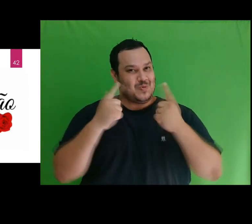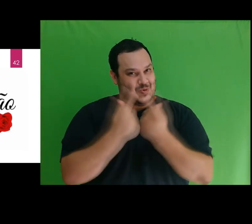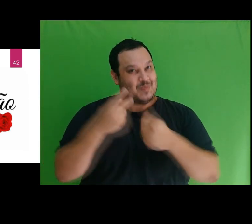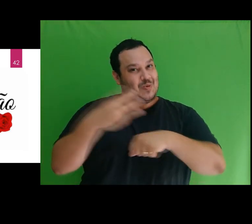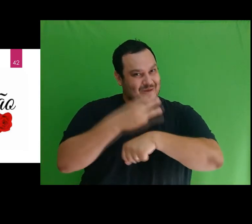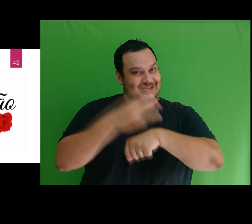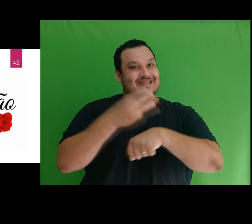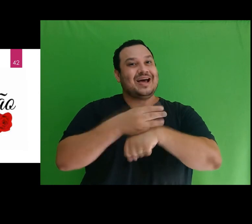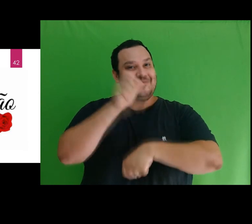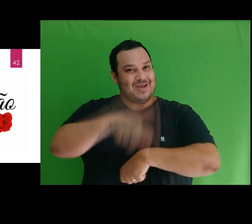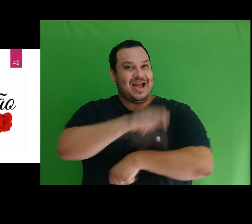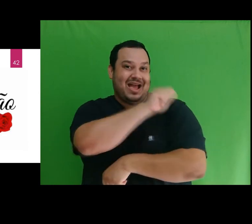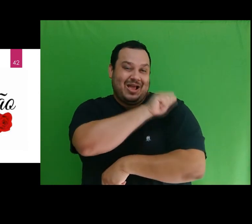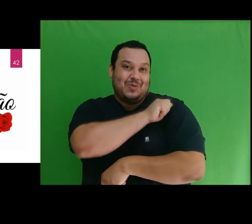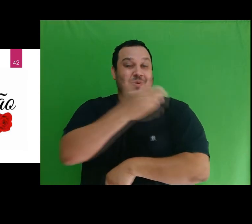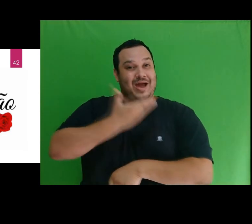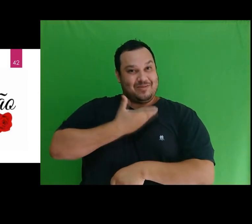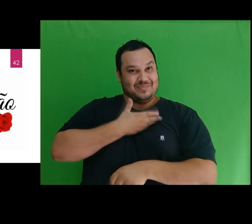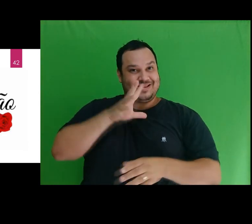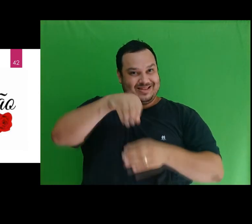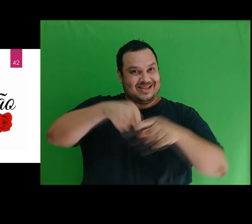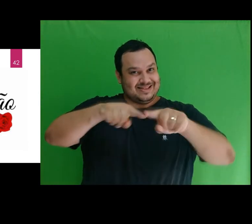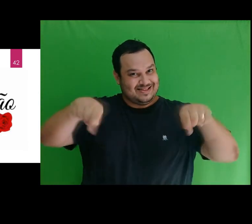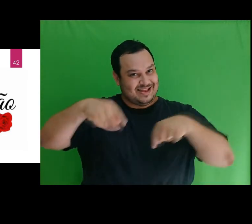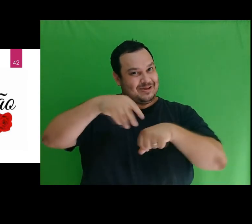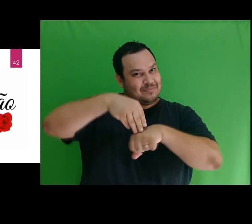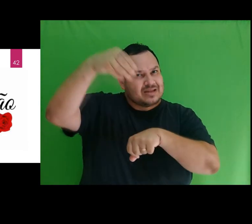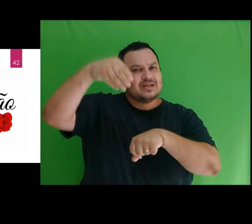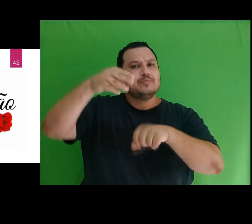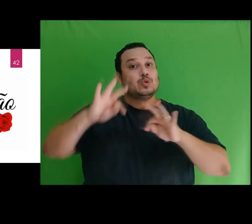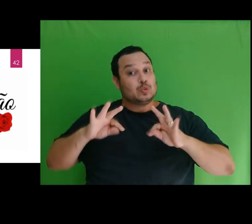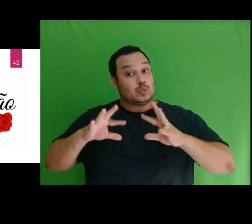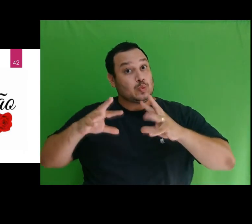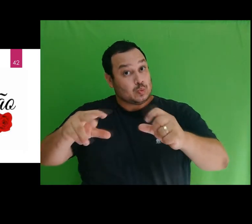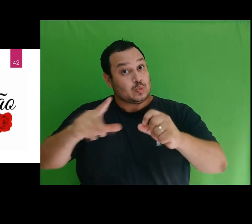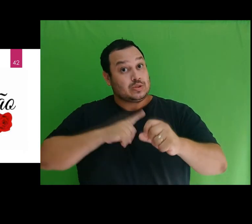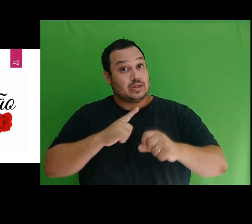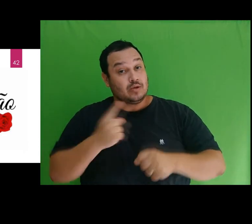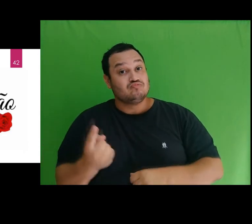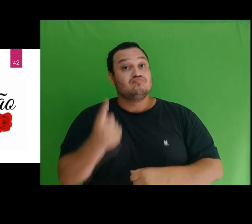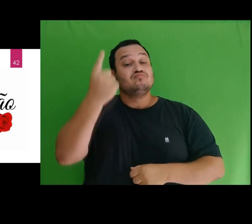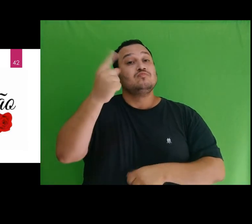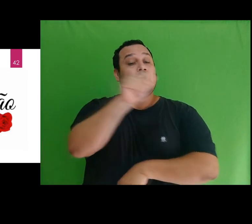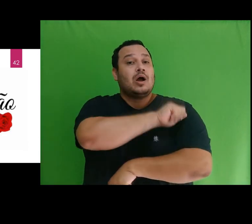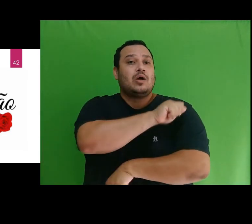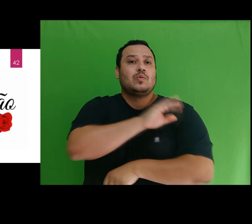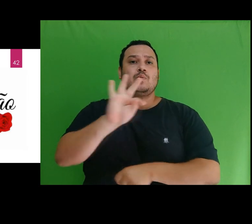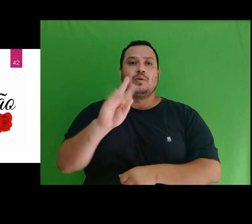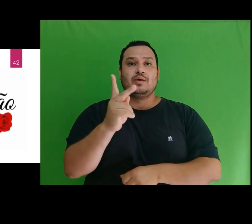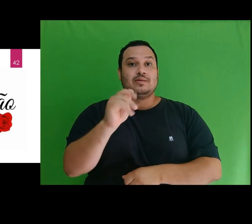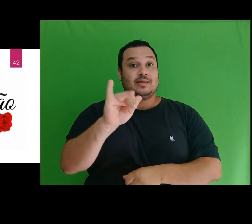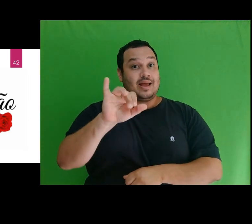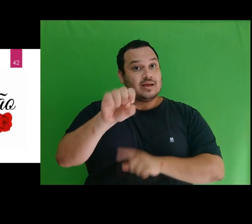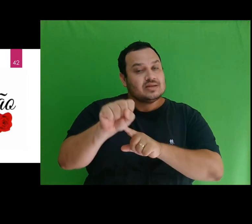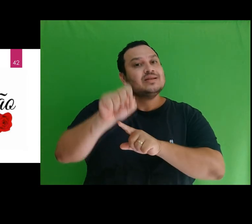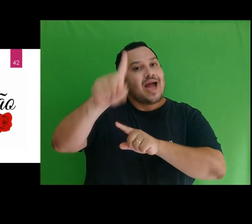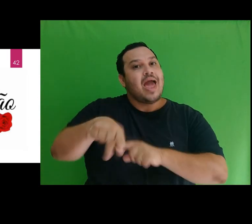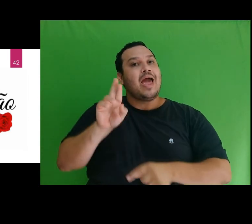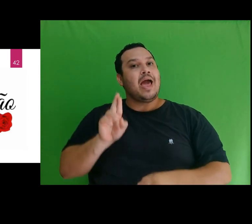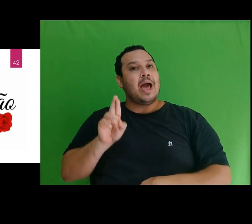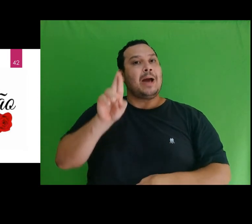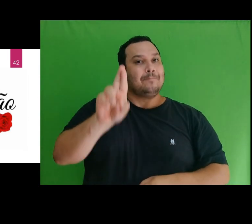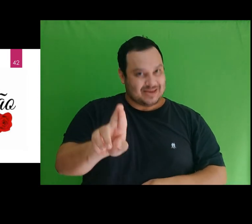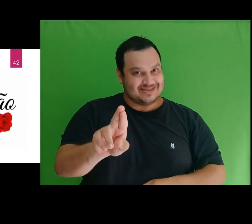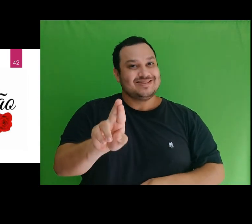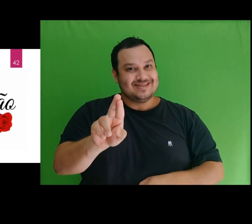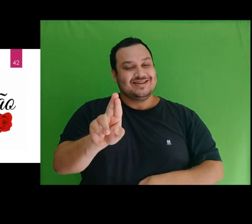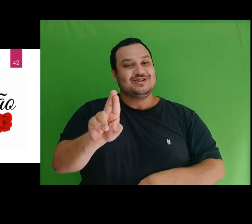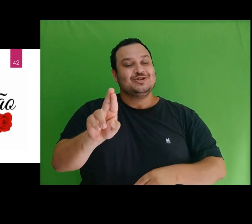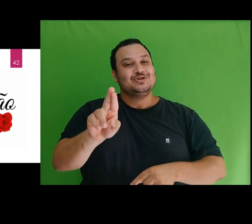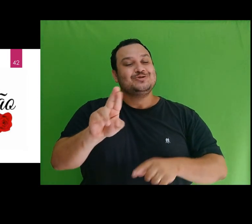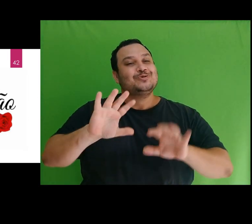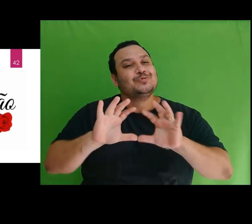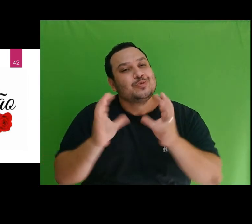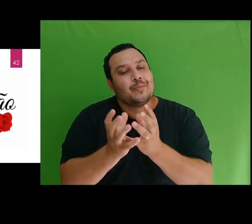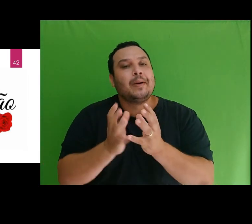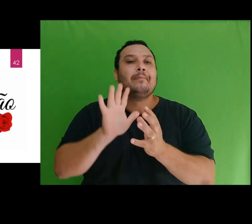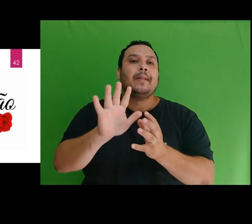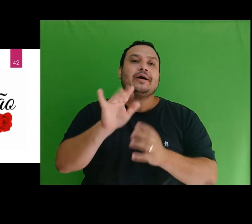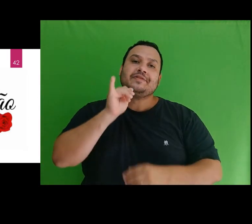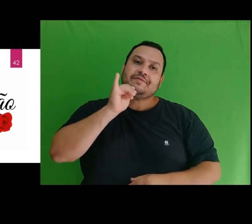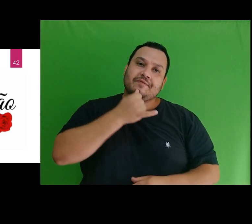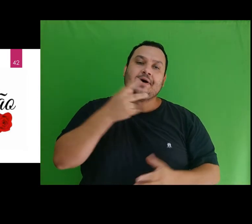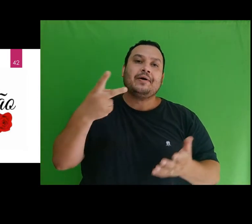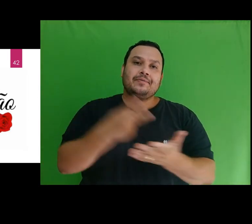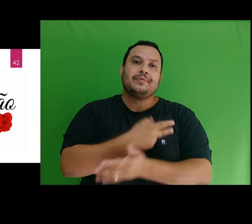mestrado a querida Thaís, uma das representantes da turma e que infelizmente partiu devido ao